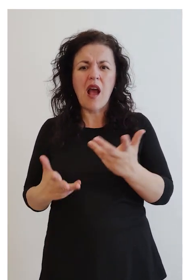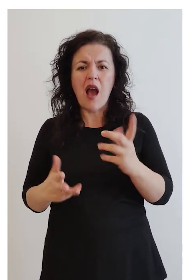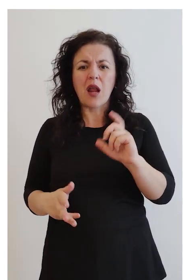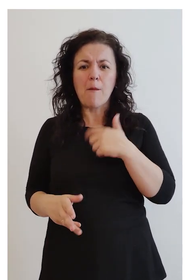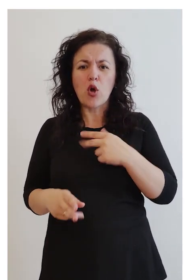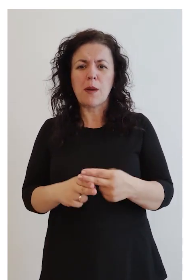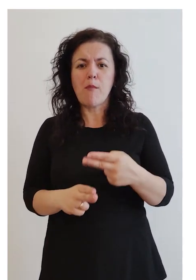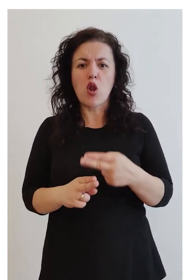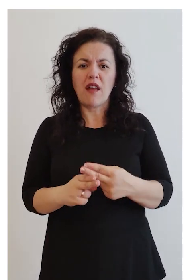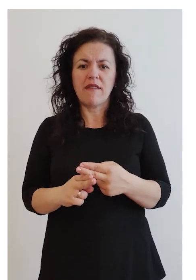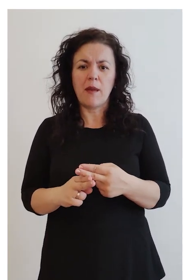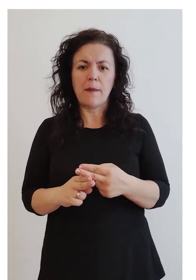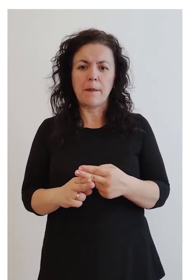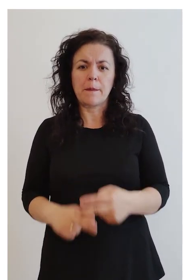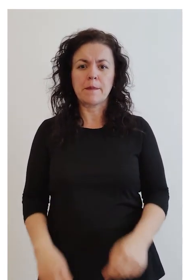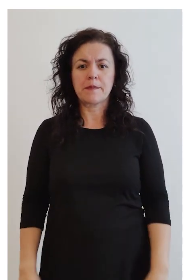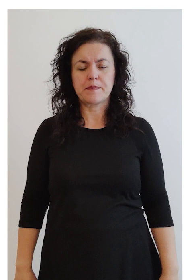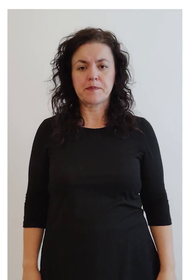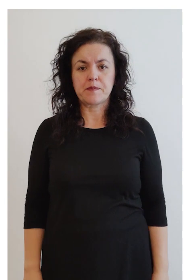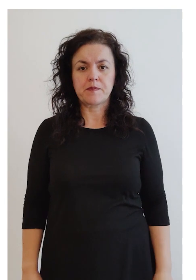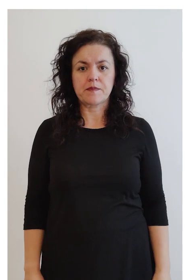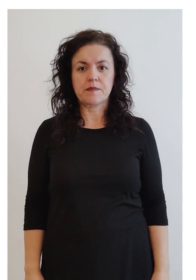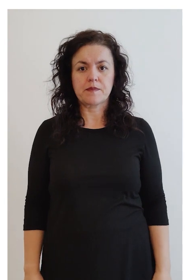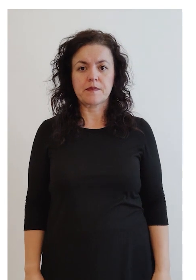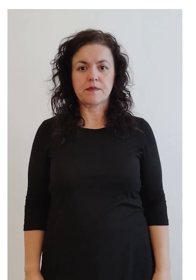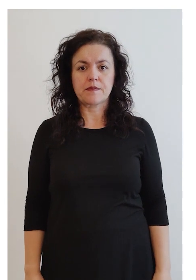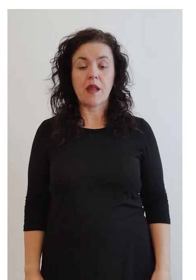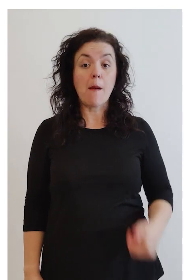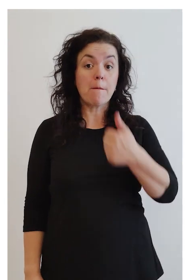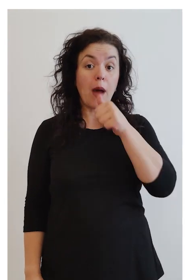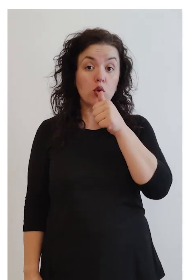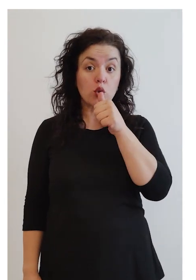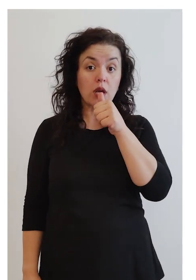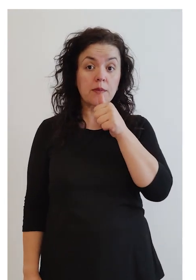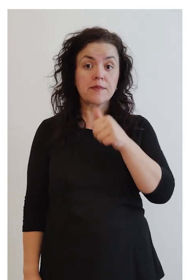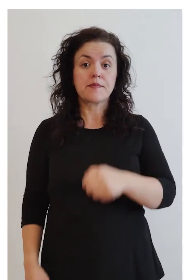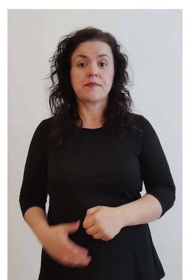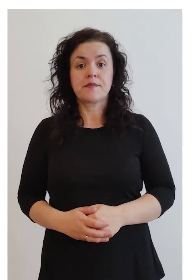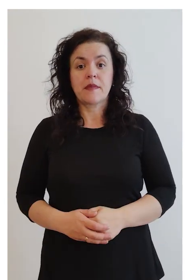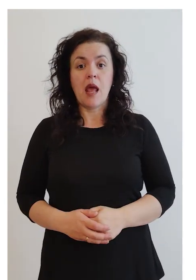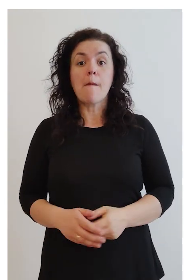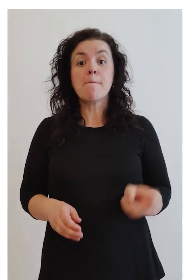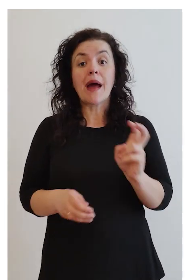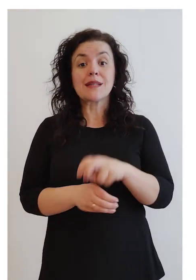Participarea la viața de noapte a unui oraș poate fi punctul culminant al unei călătorii.